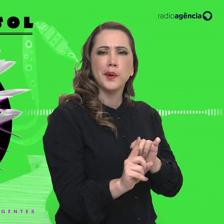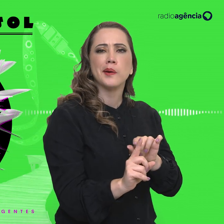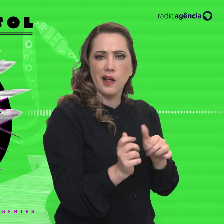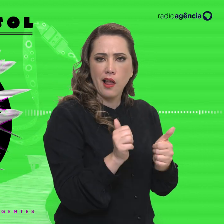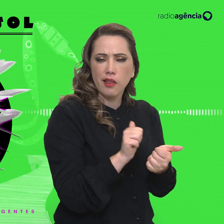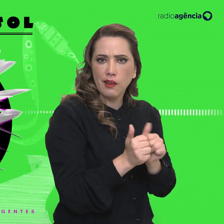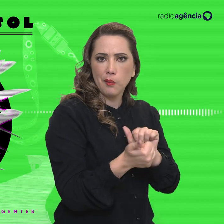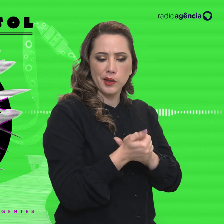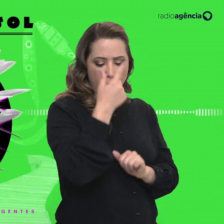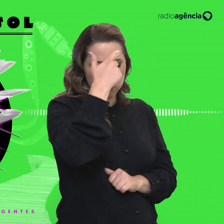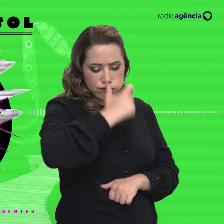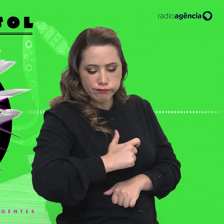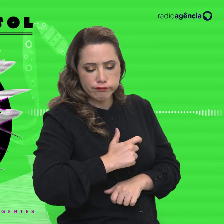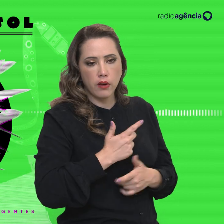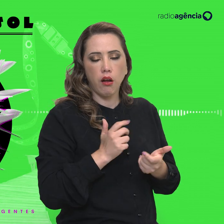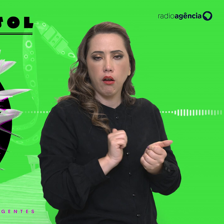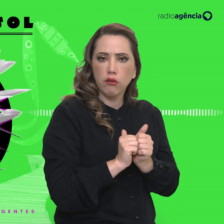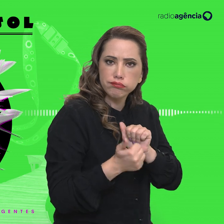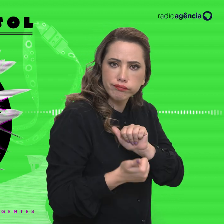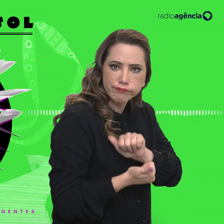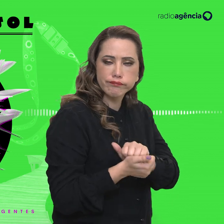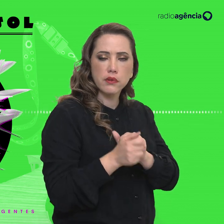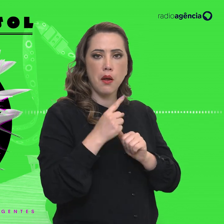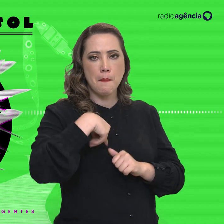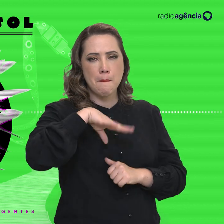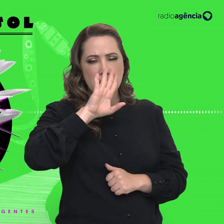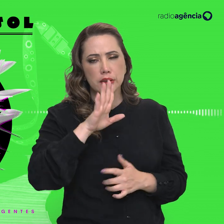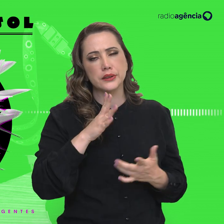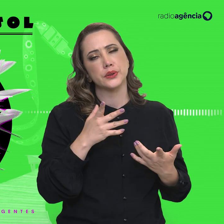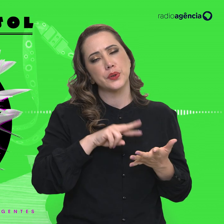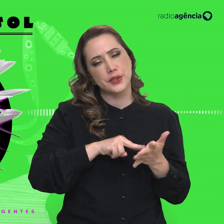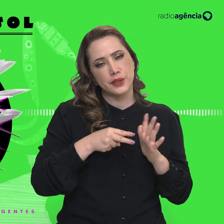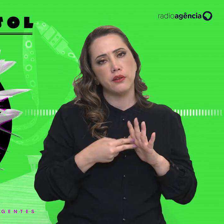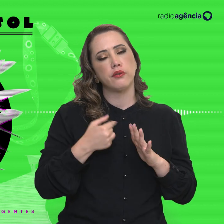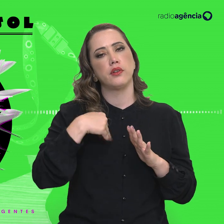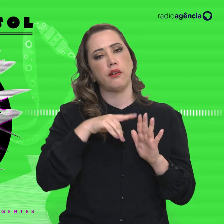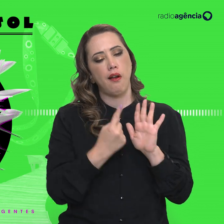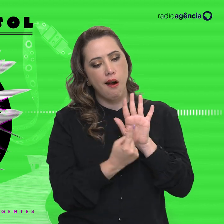pronunciados, como maiores índices de depressão, de ansiedade e até mesmo de